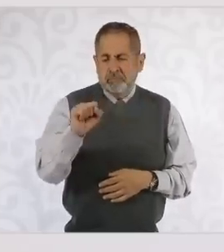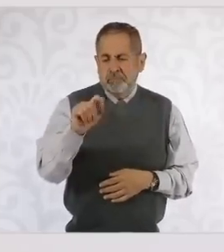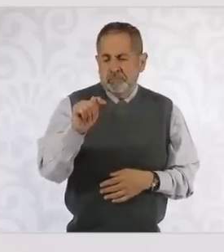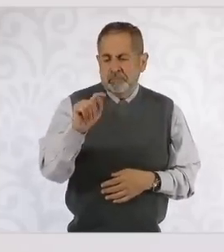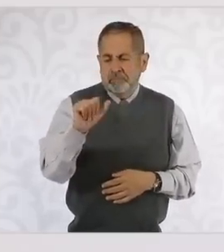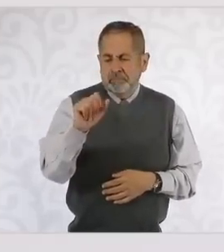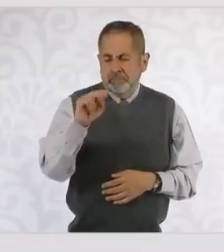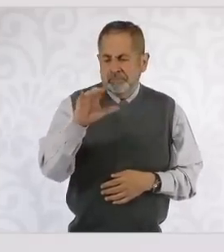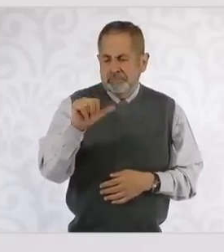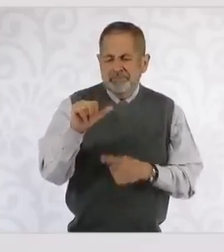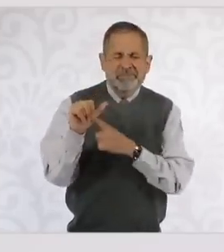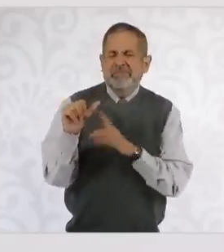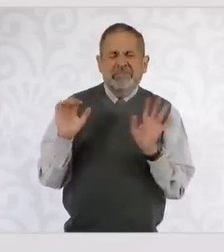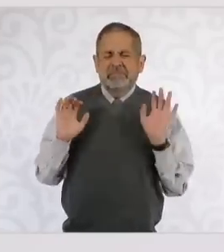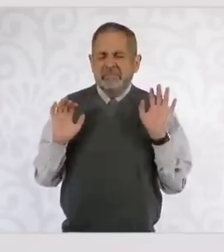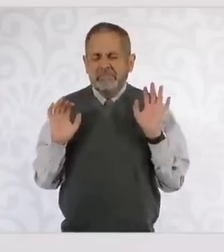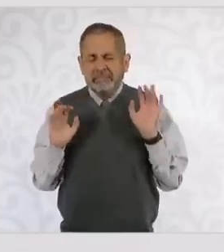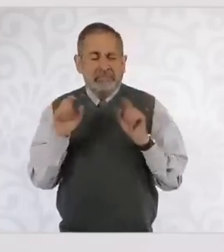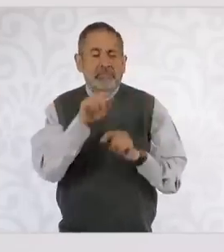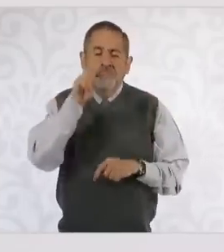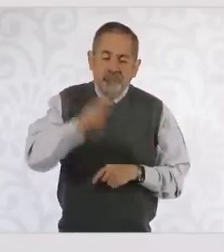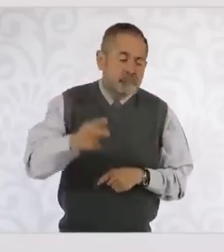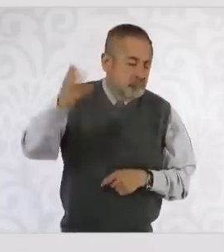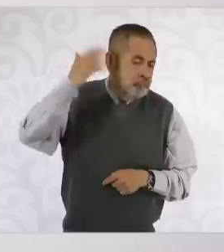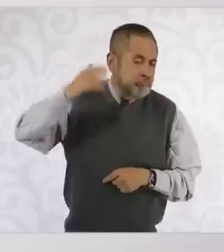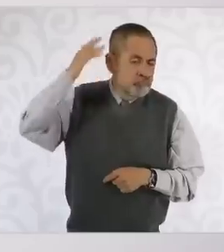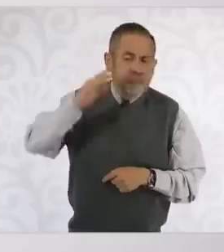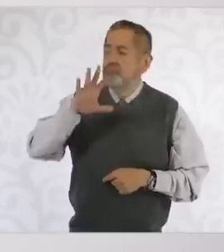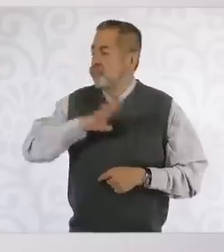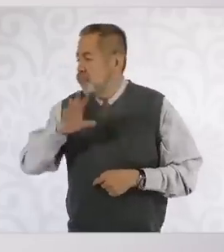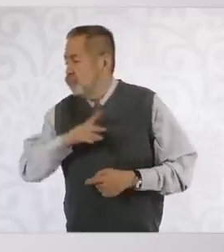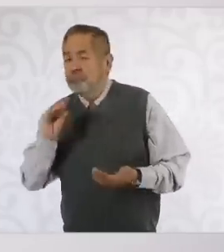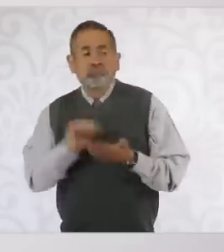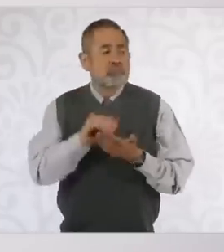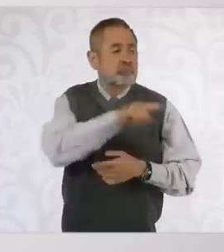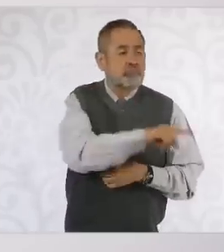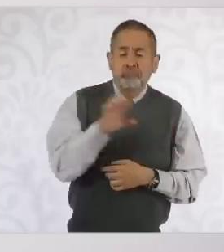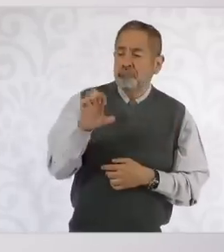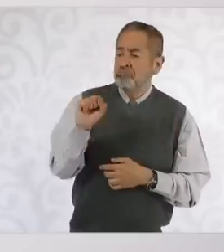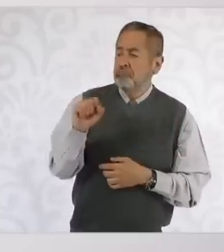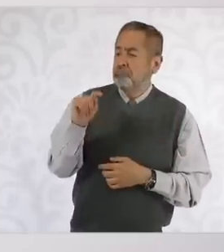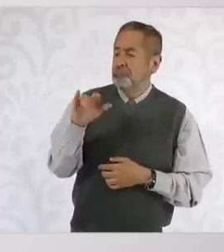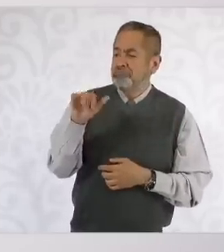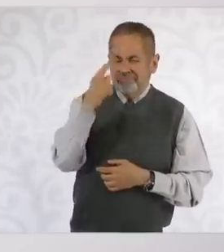pervirtio porque en realidad fue un negocio en la época neoliberal particularmente en la